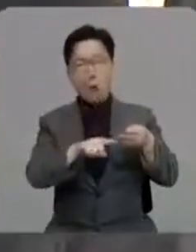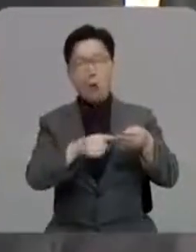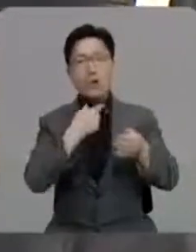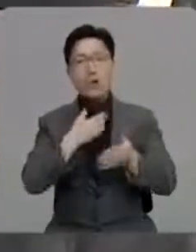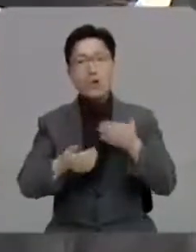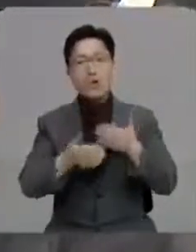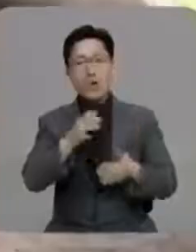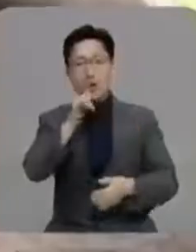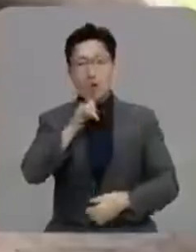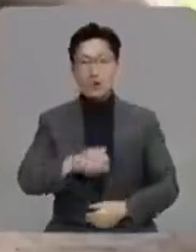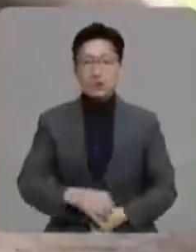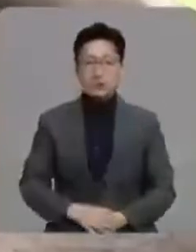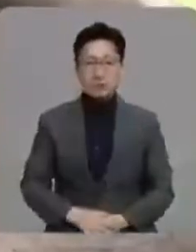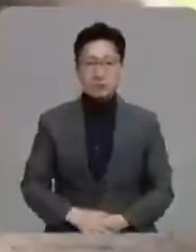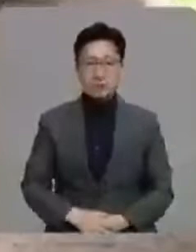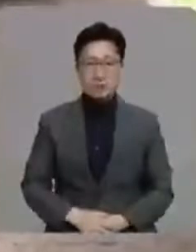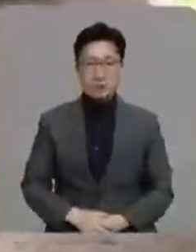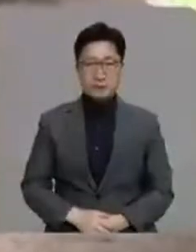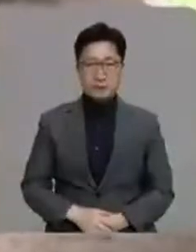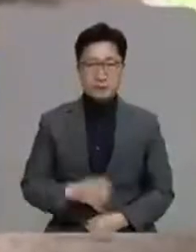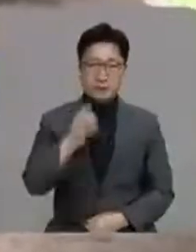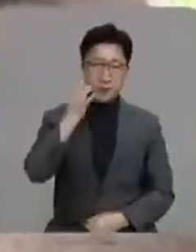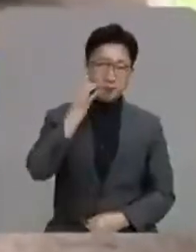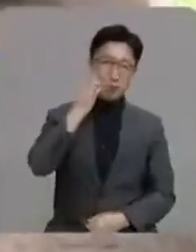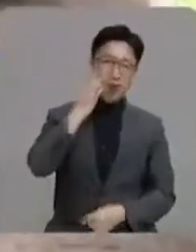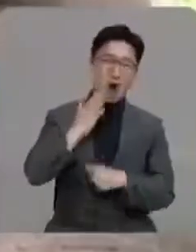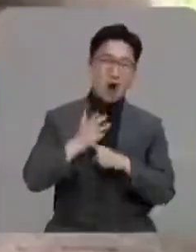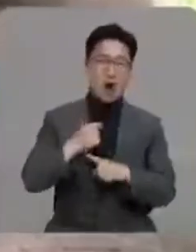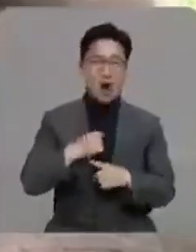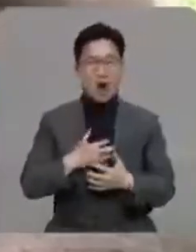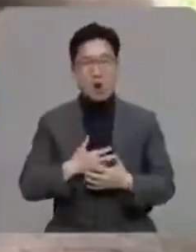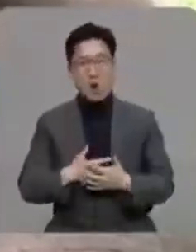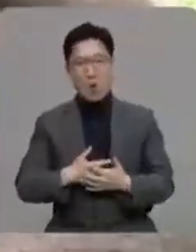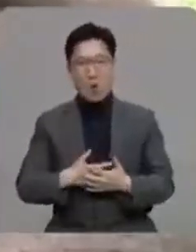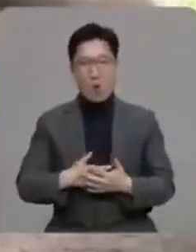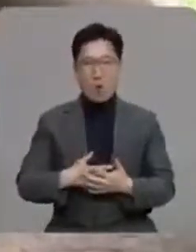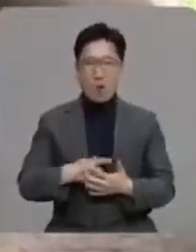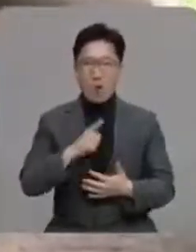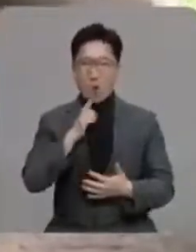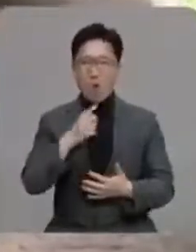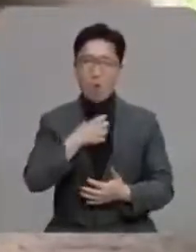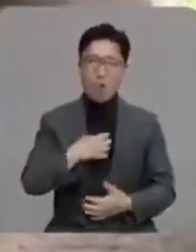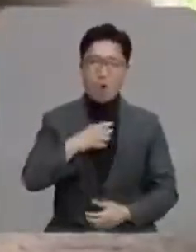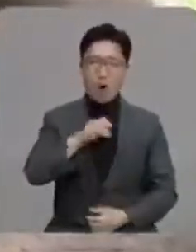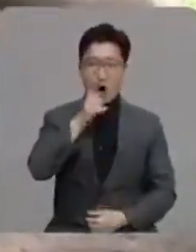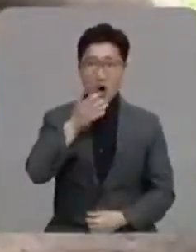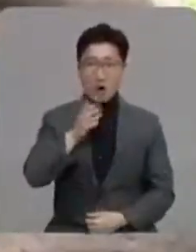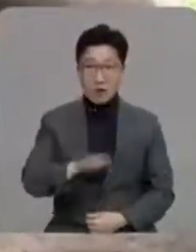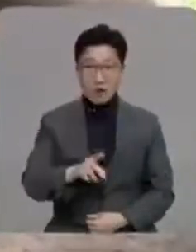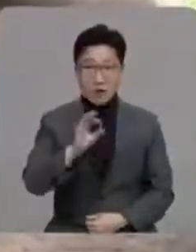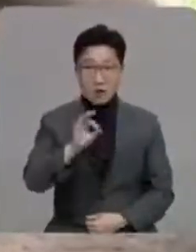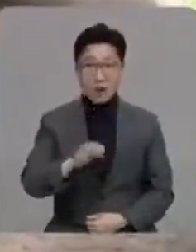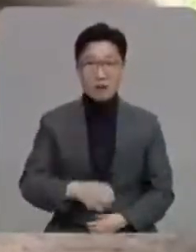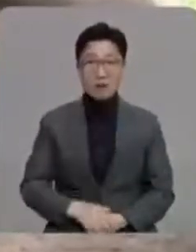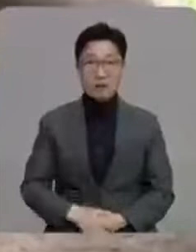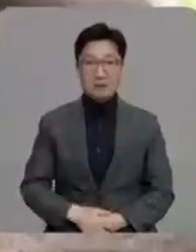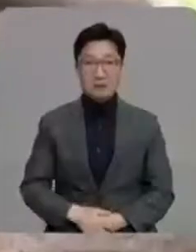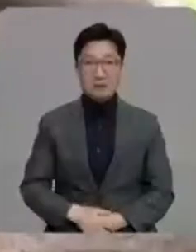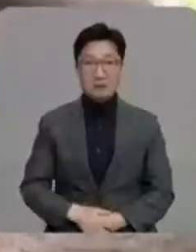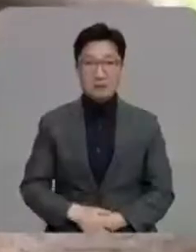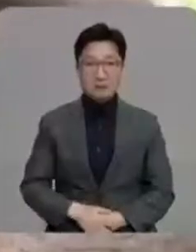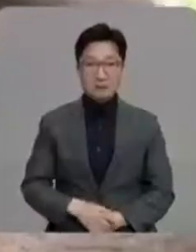김영옥/양봉 체험객 : 물리지 않을까 약간의 걱정이 앞섰는데 양봉농장